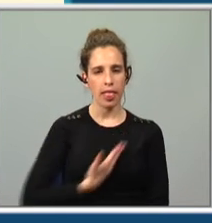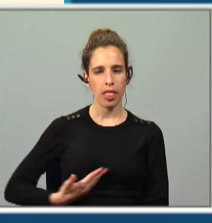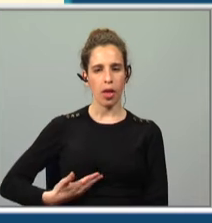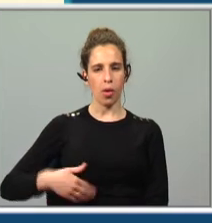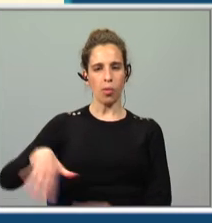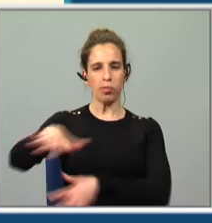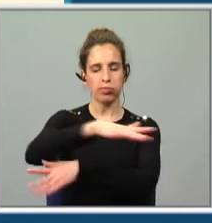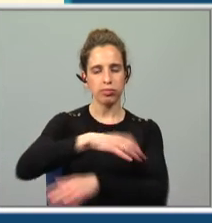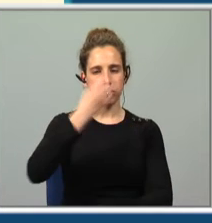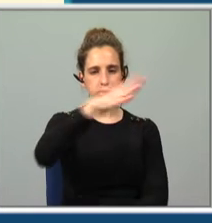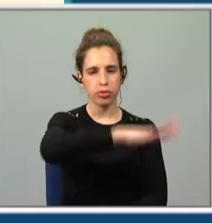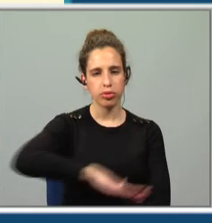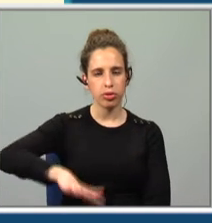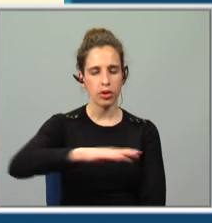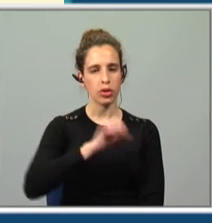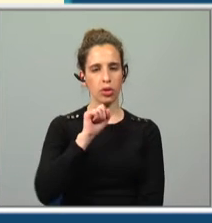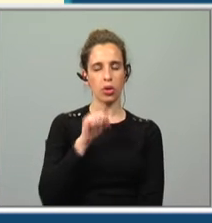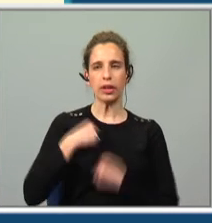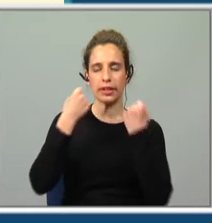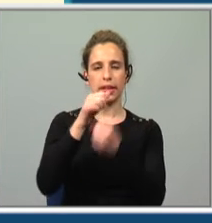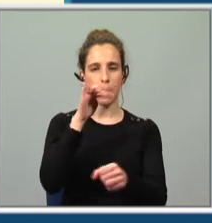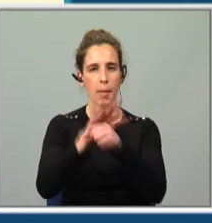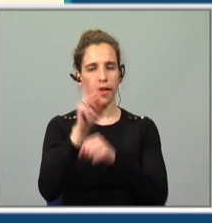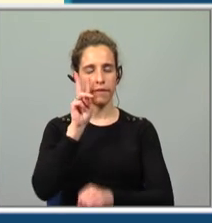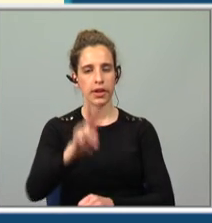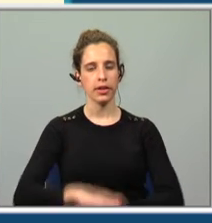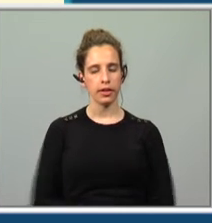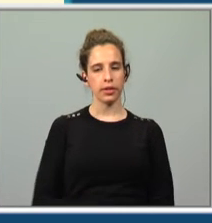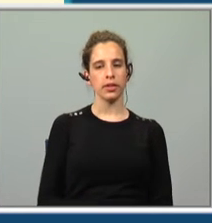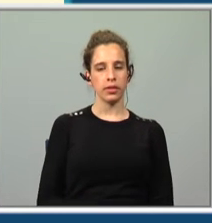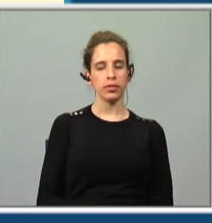um belo jardim e onde se conseguia ver o mar 一個美麗的花園，在那裡你可以看到海